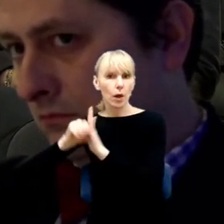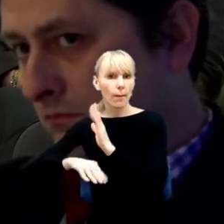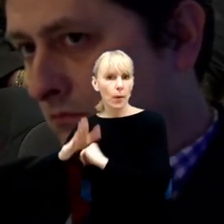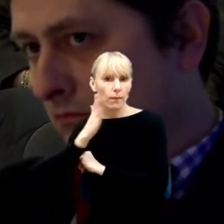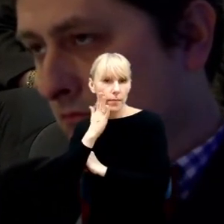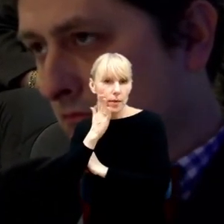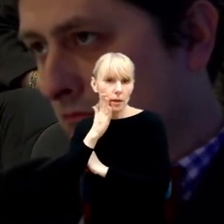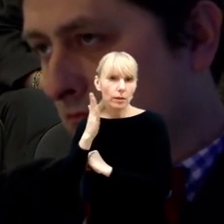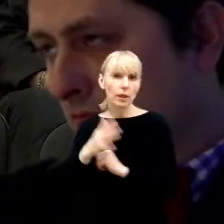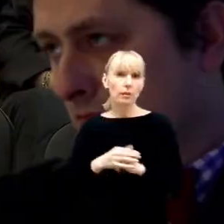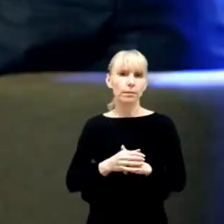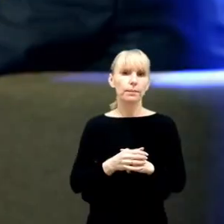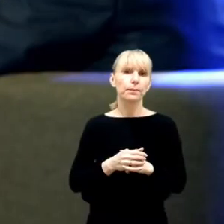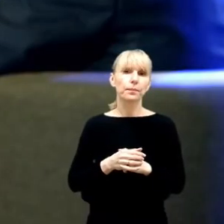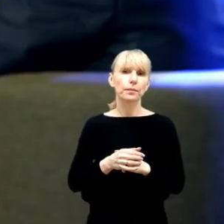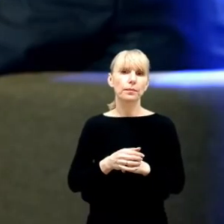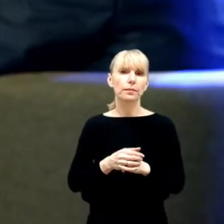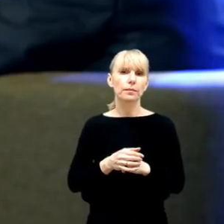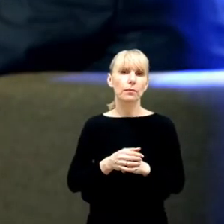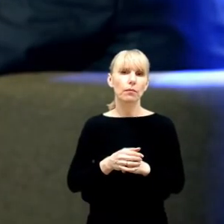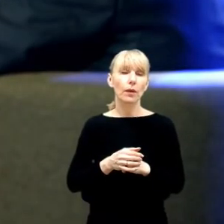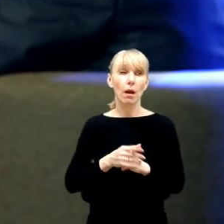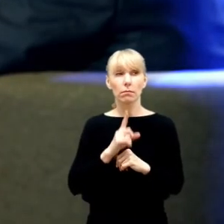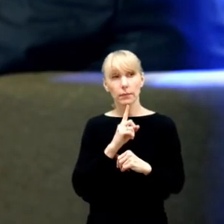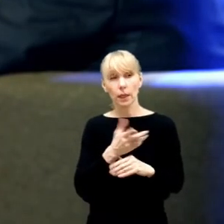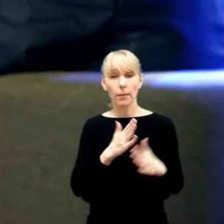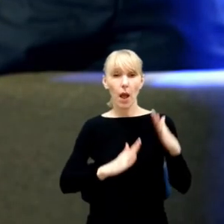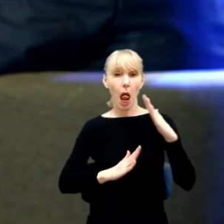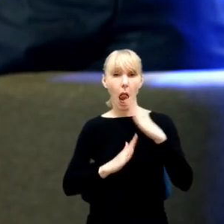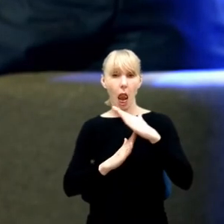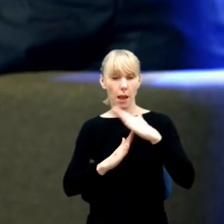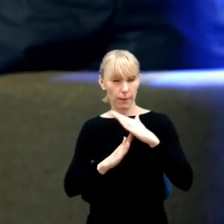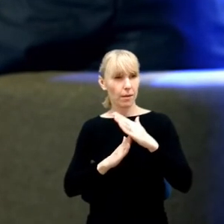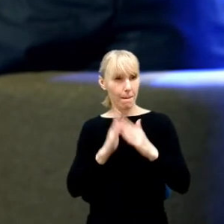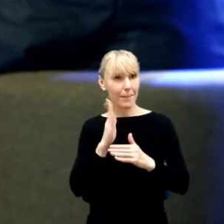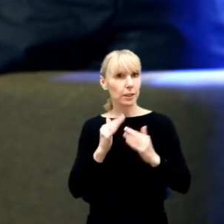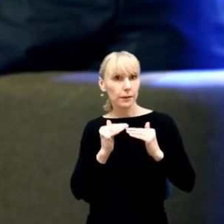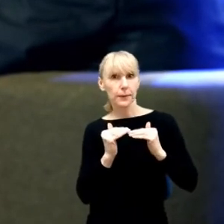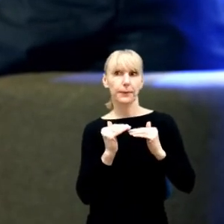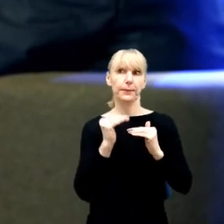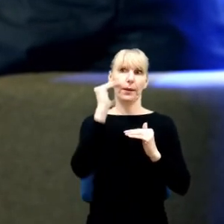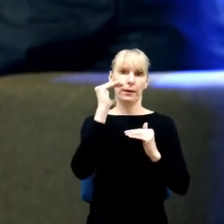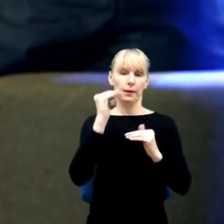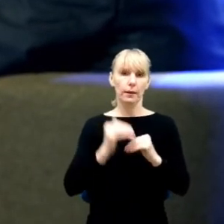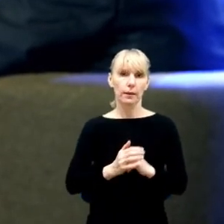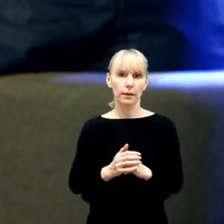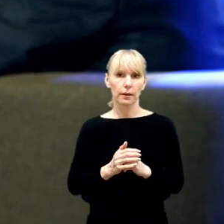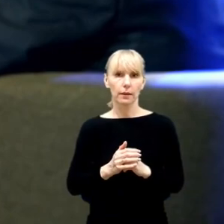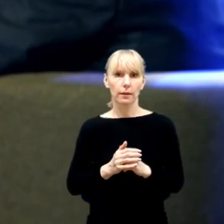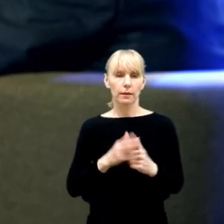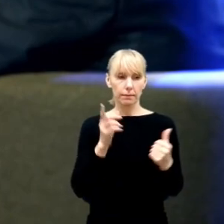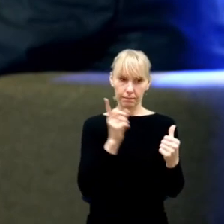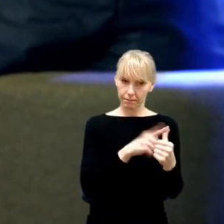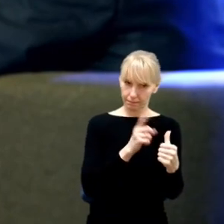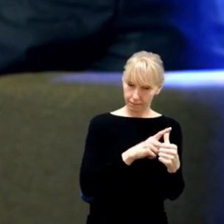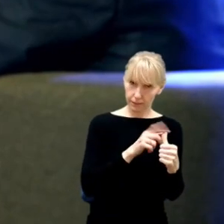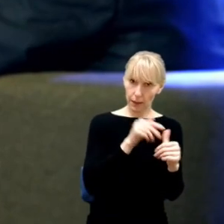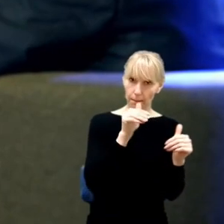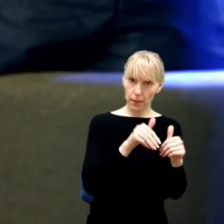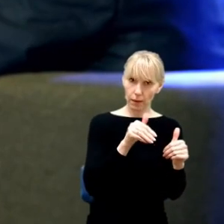dlatego że limit będzie podwyższony. Czyli jedna szansa to jest, że tak powiem, te koszyki, o których mówiłem,